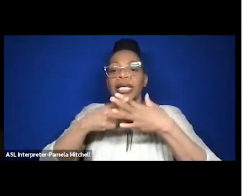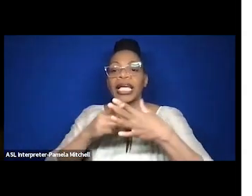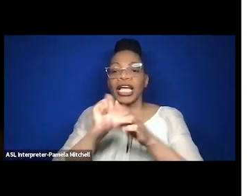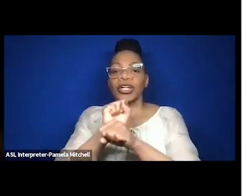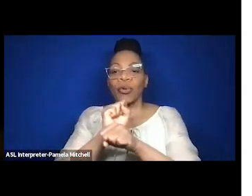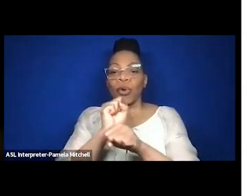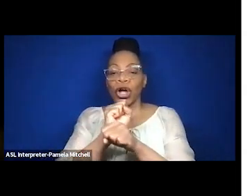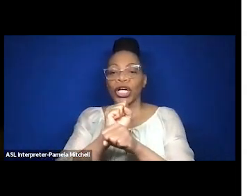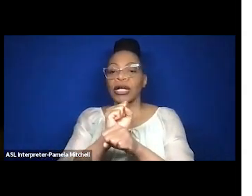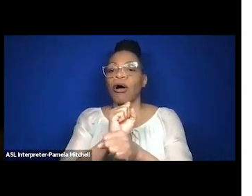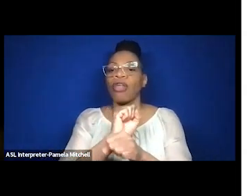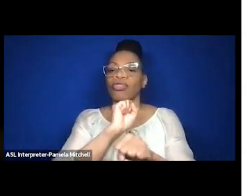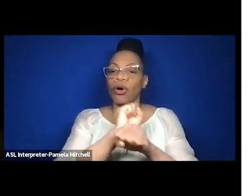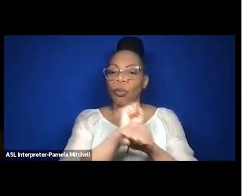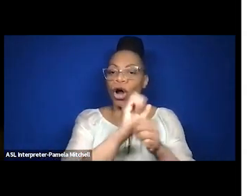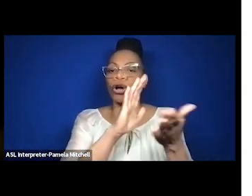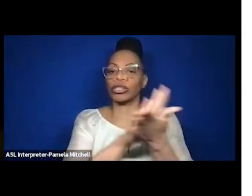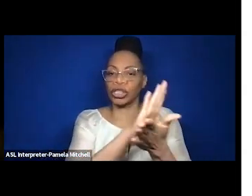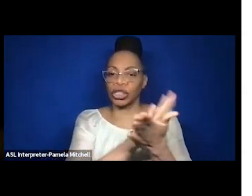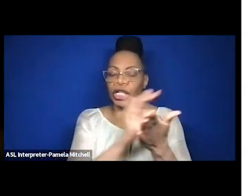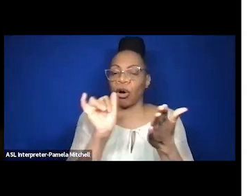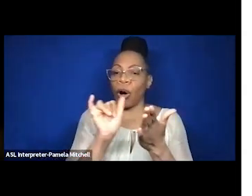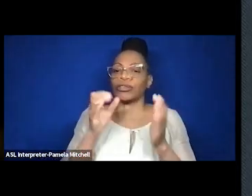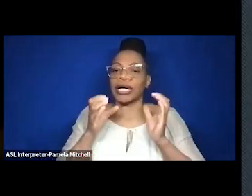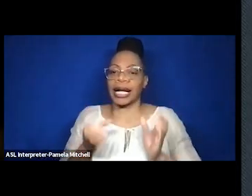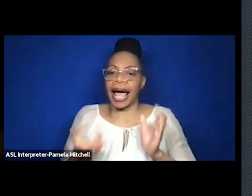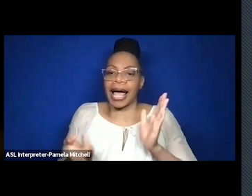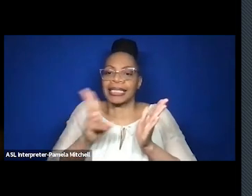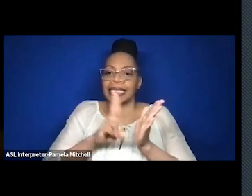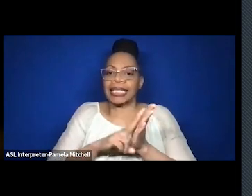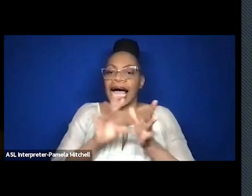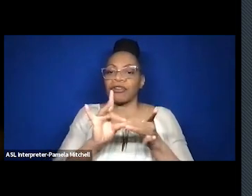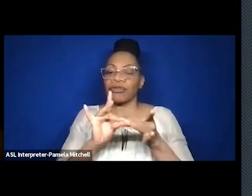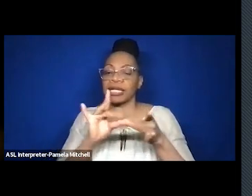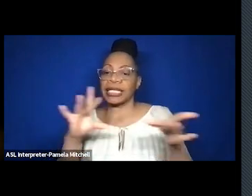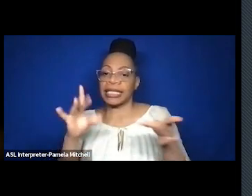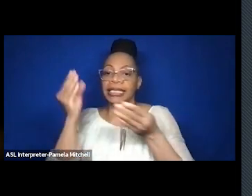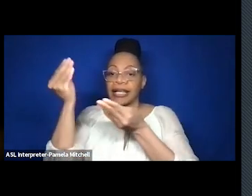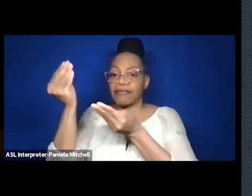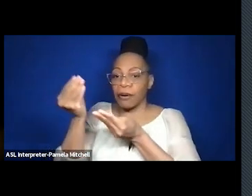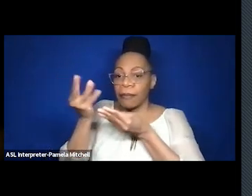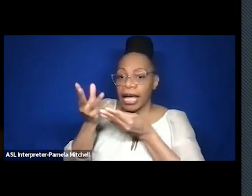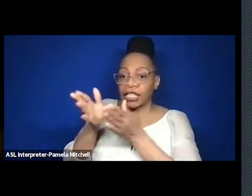Hago que el cliente también firme algunas solicitudes de liberación de información y también trato